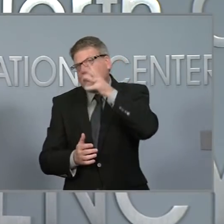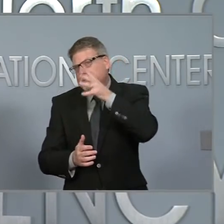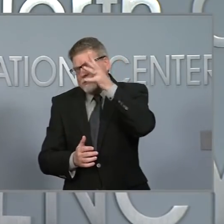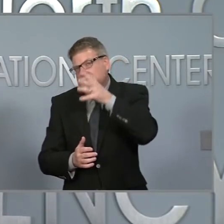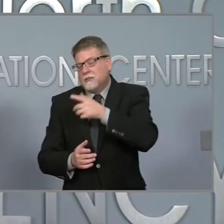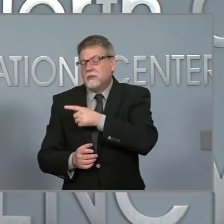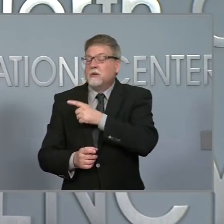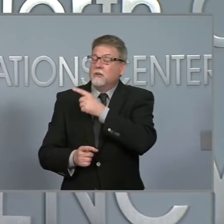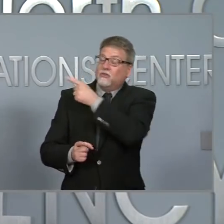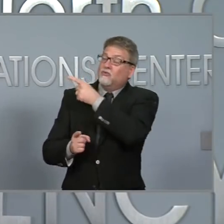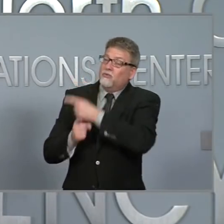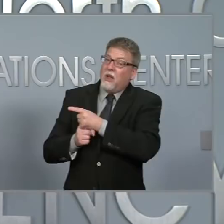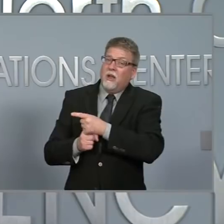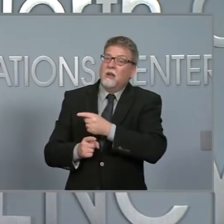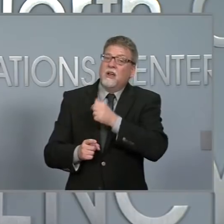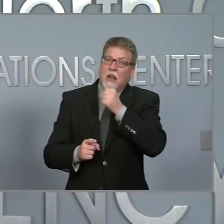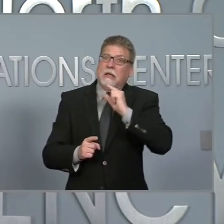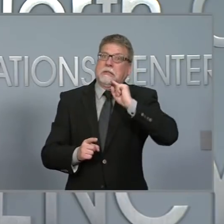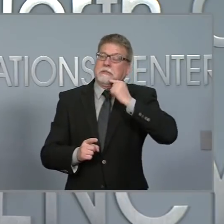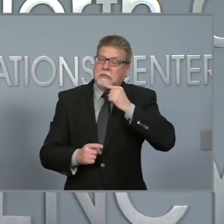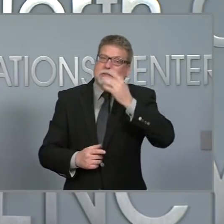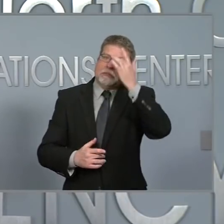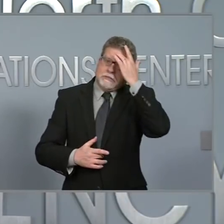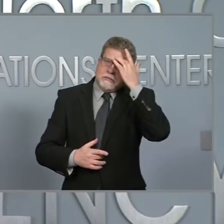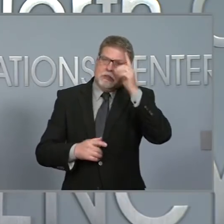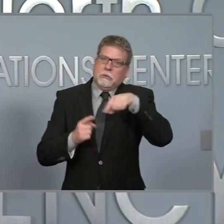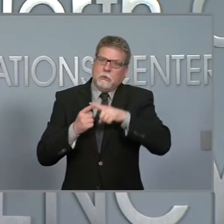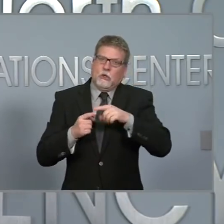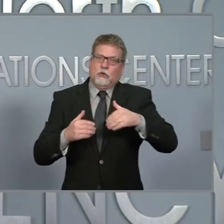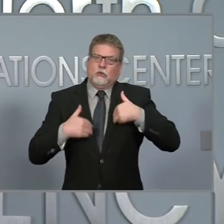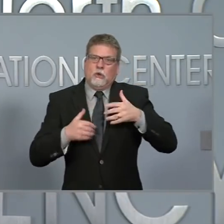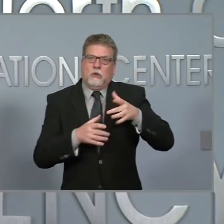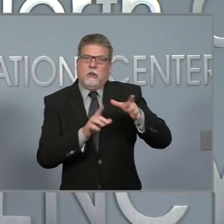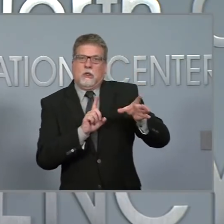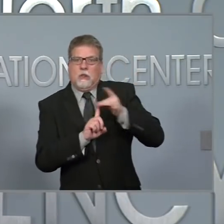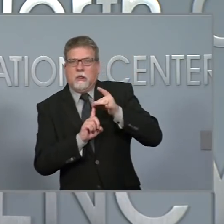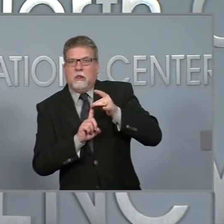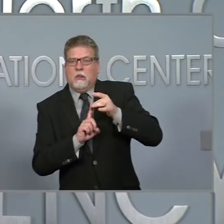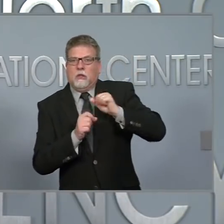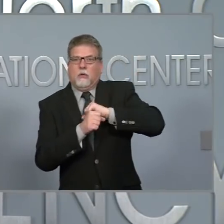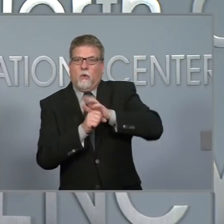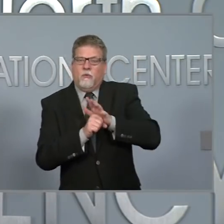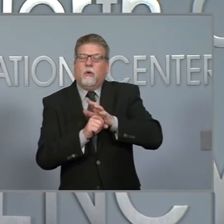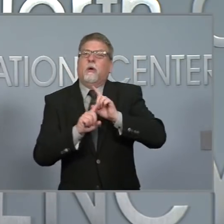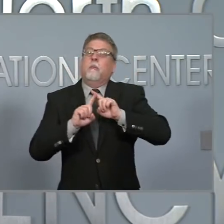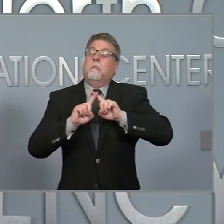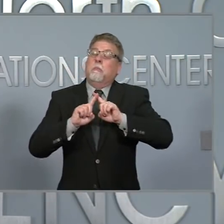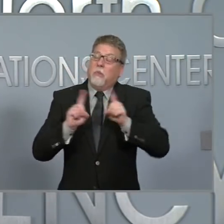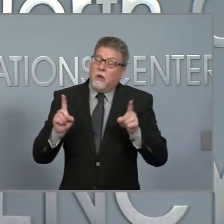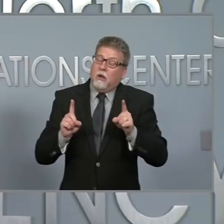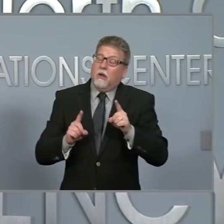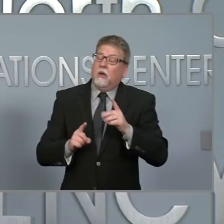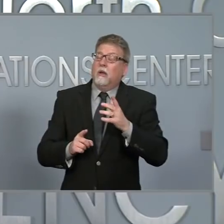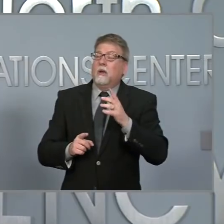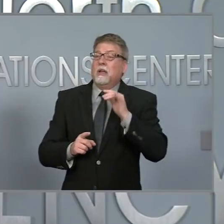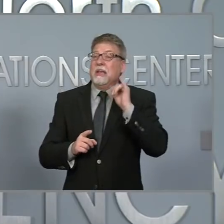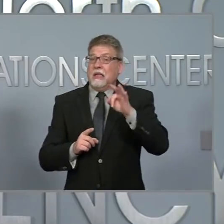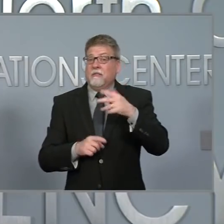menos puede hablar de las estrategias para llegar a esos